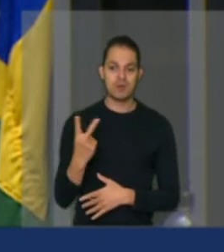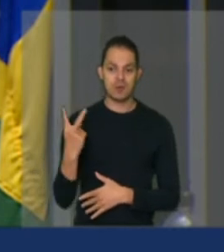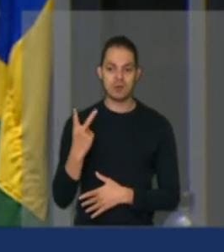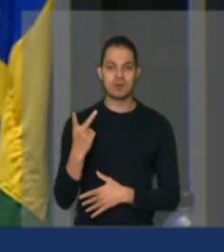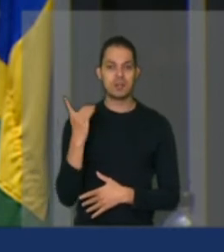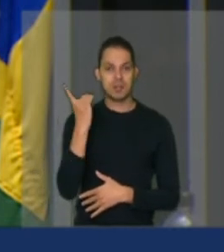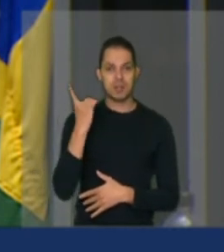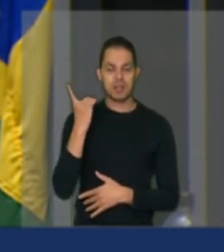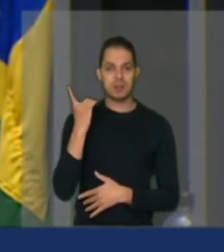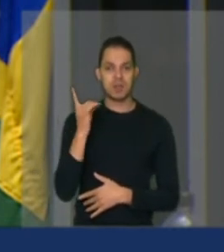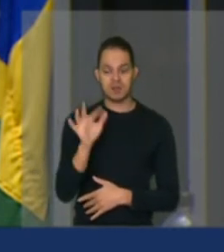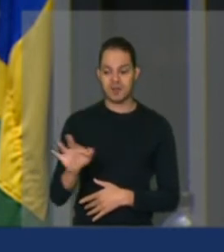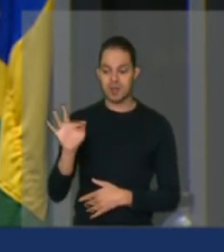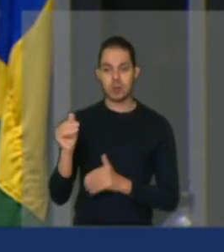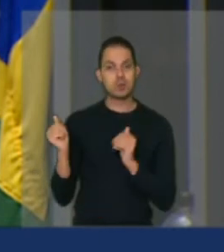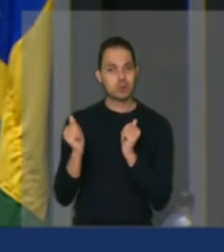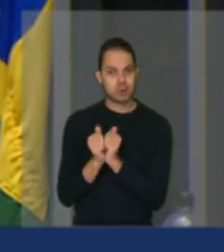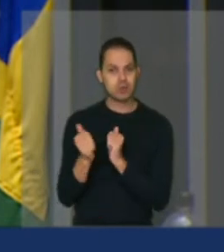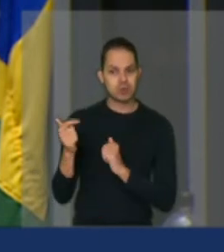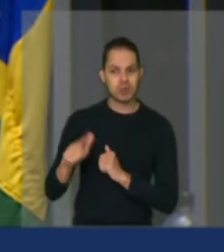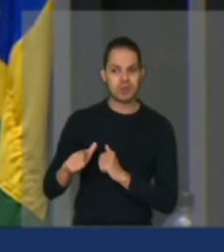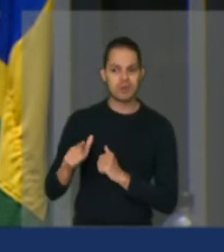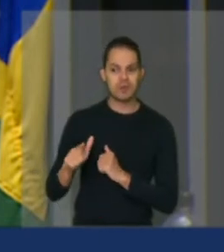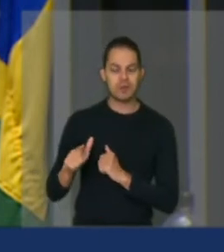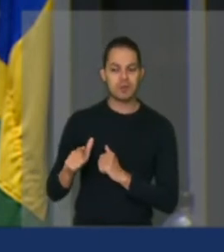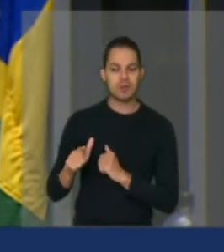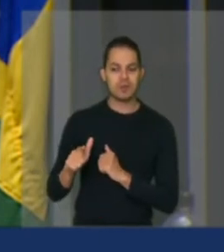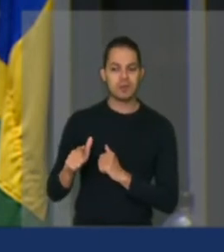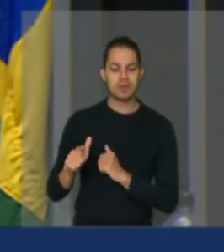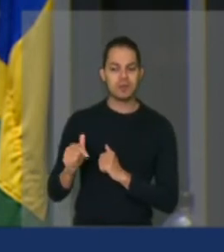DEPUTADO FEDERAL JUNTOS. FOI DEPUTADO FEDERAL CONOSCO AQUI NESTE PLENÁRIO, DIVIDIU ESPAÇO AQUI COM CONOSCO,